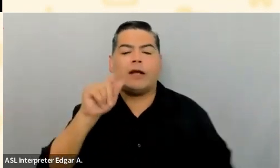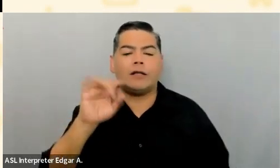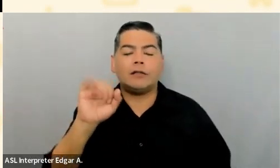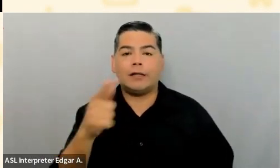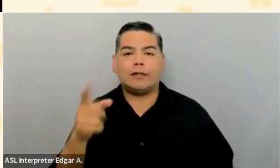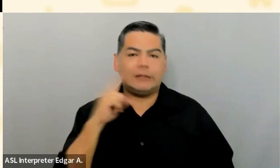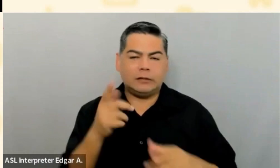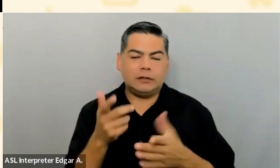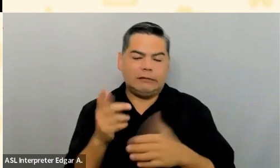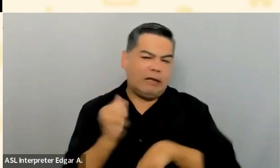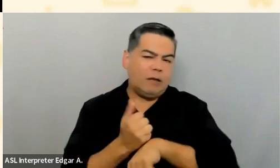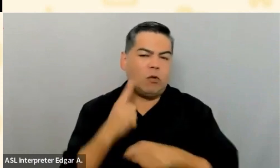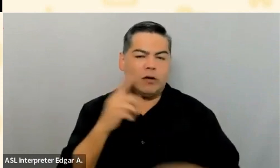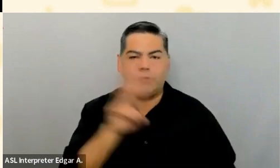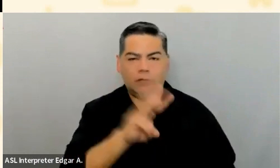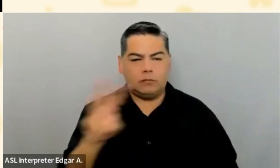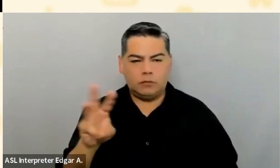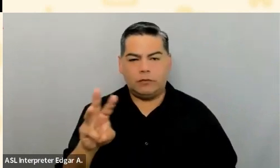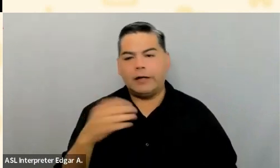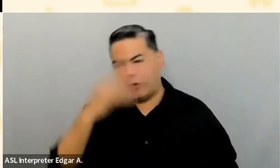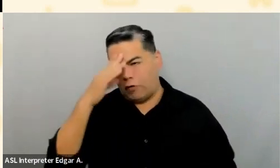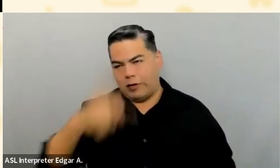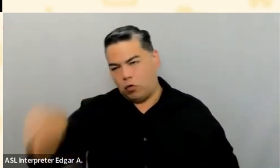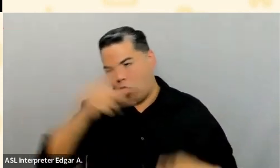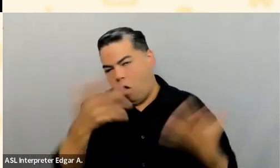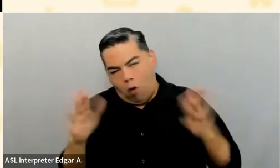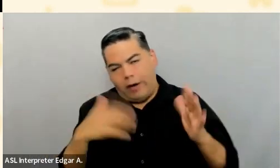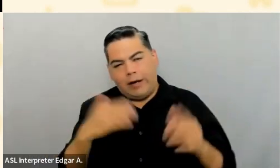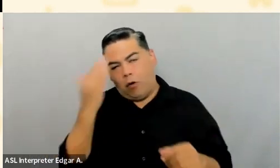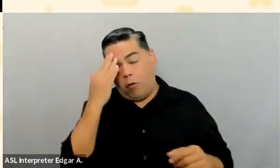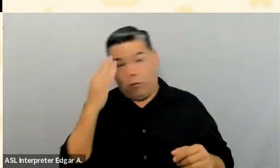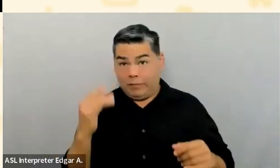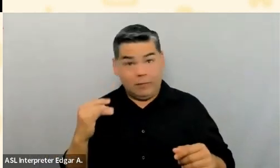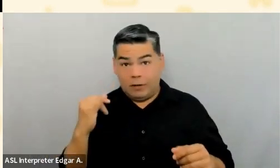Y espero que muchos de ustedes ya estén al tanto de esto, pero si no, este es un excelente punto de partida.